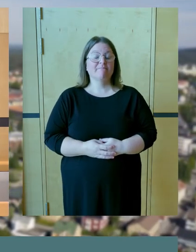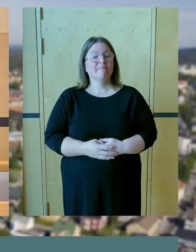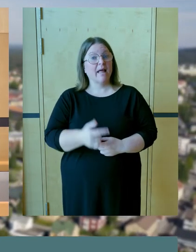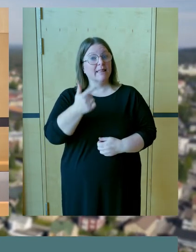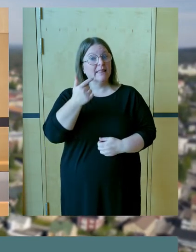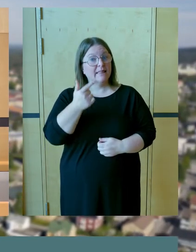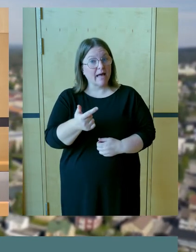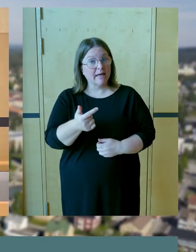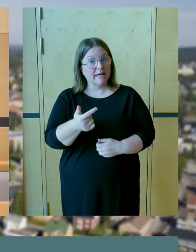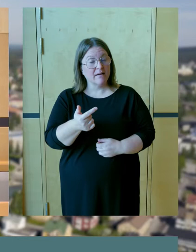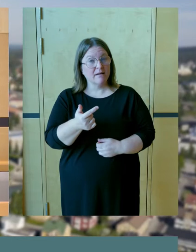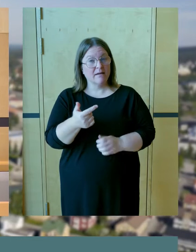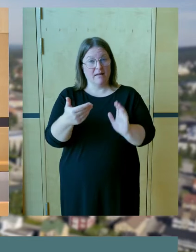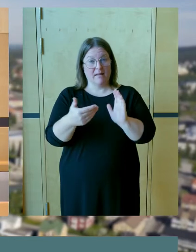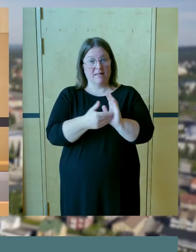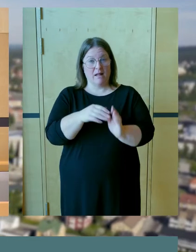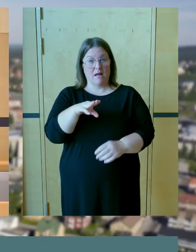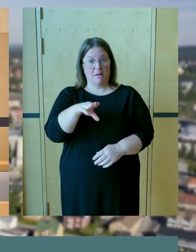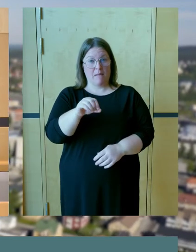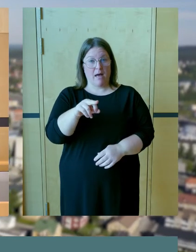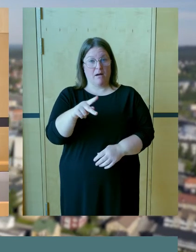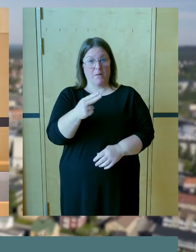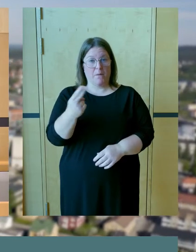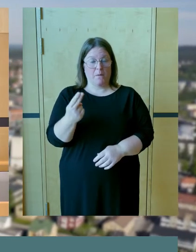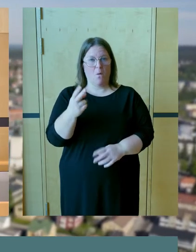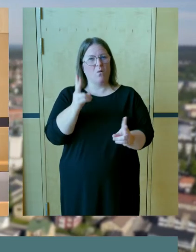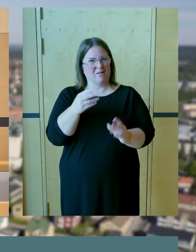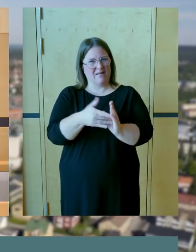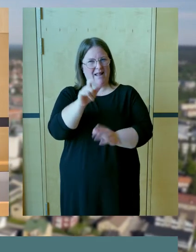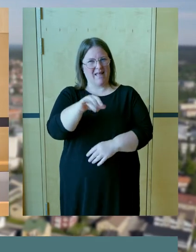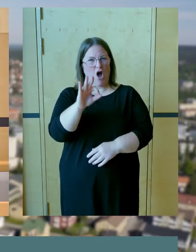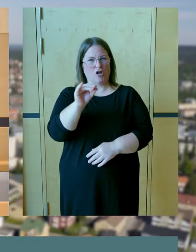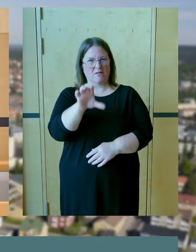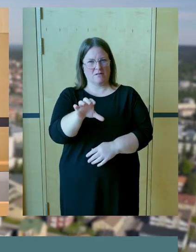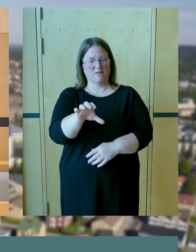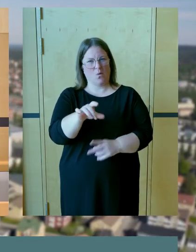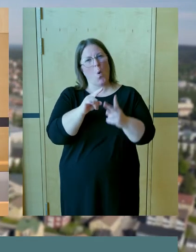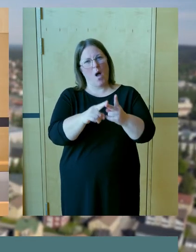Till Marco Abrahamsson och även då till Hans nu som upprepade en liknande diskussion kring hur det ska va